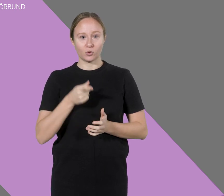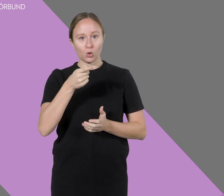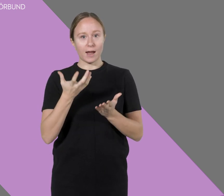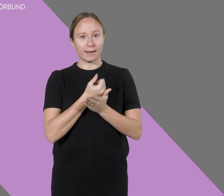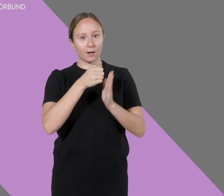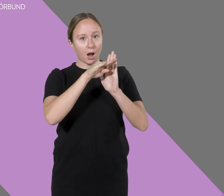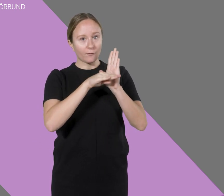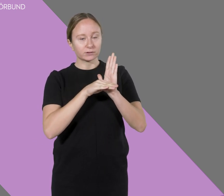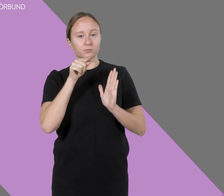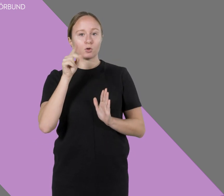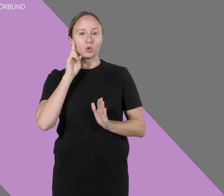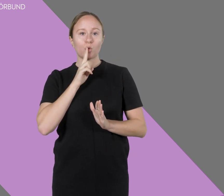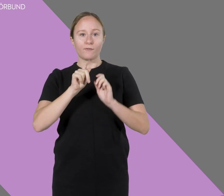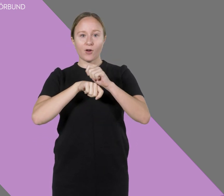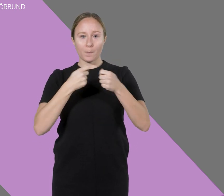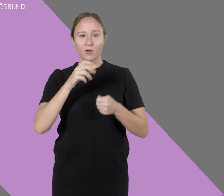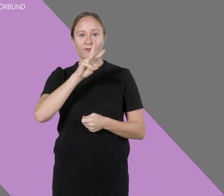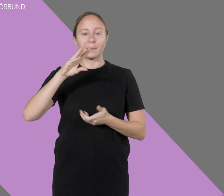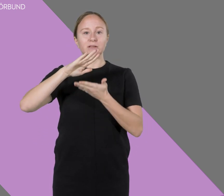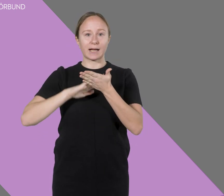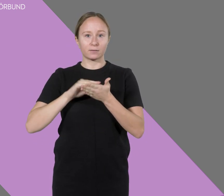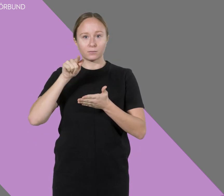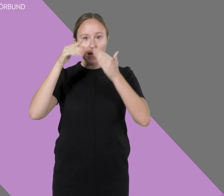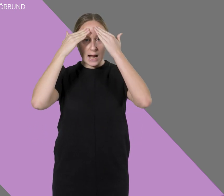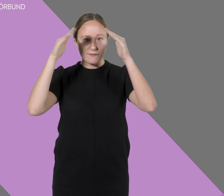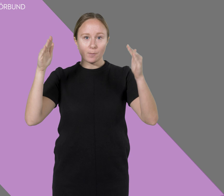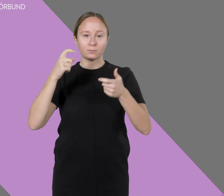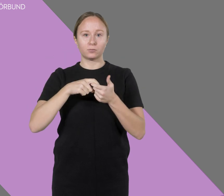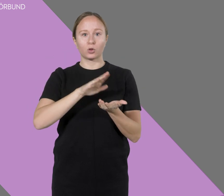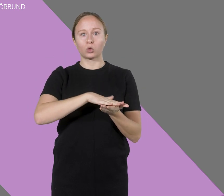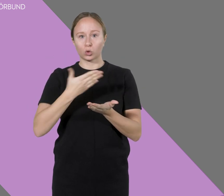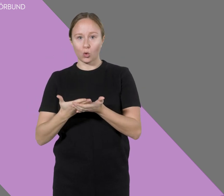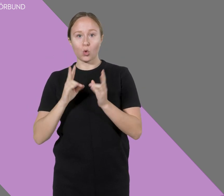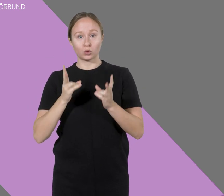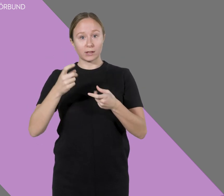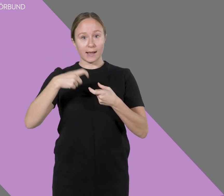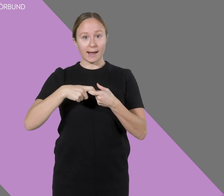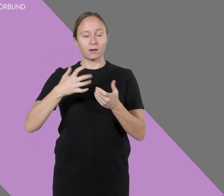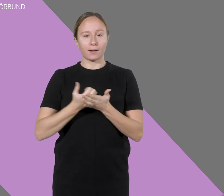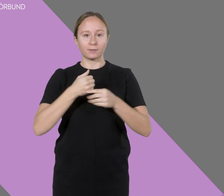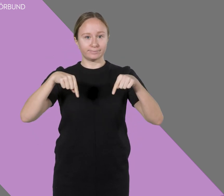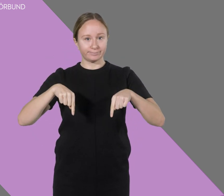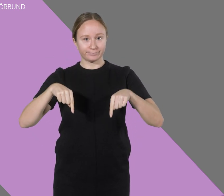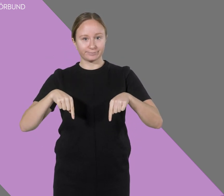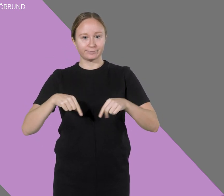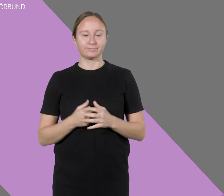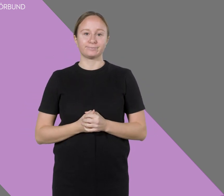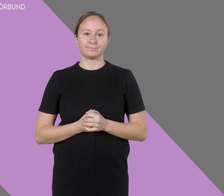Du hittar anvisningen på Dövas Förbunds webbsida - med information om tolkning och via länken intill.